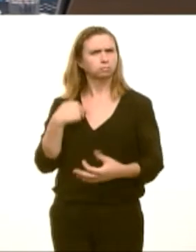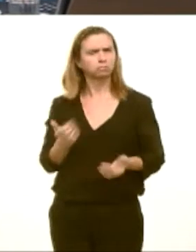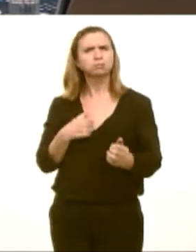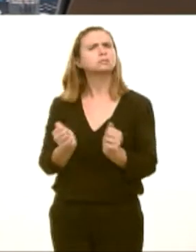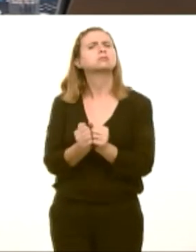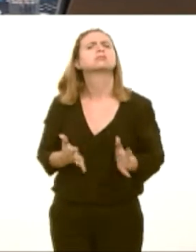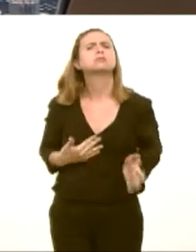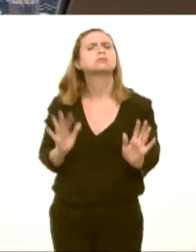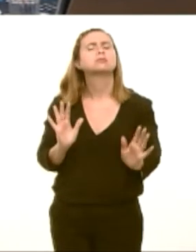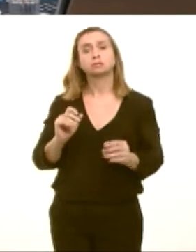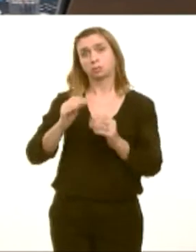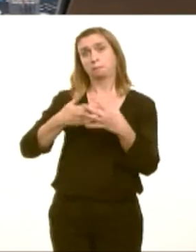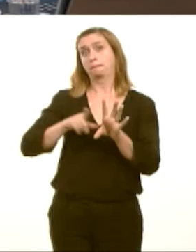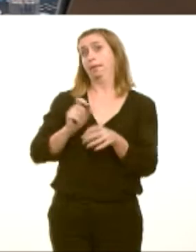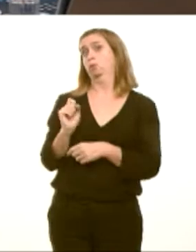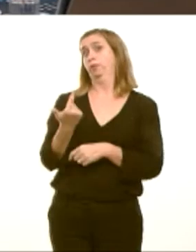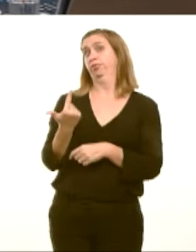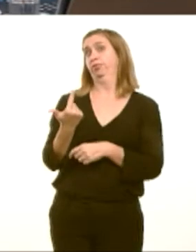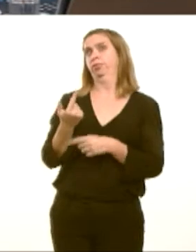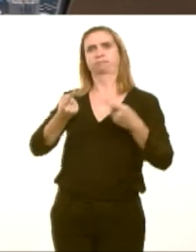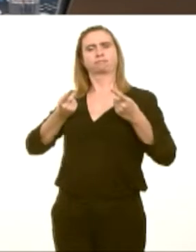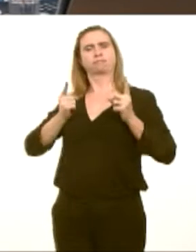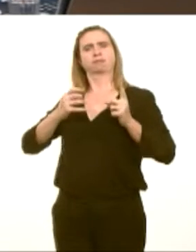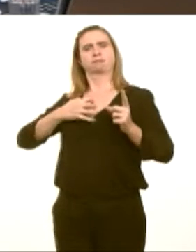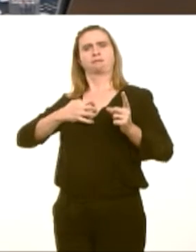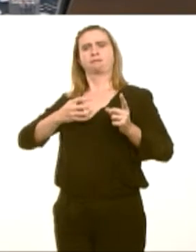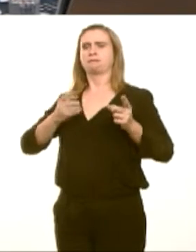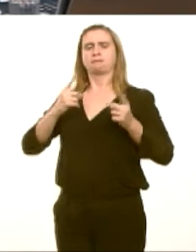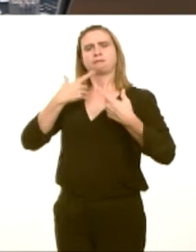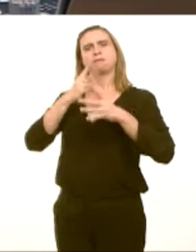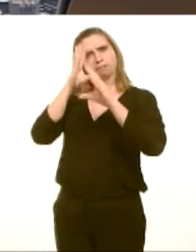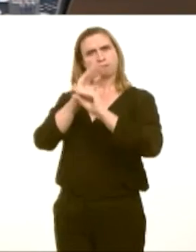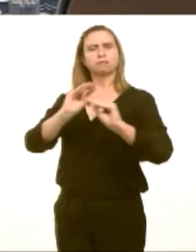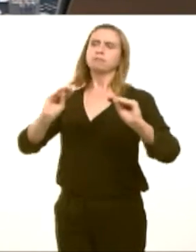Ar 12 Mai, fe wnaeth y Gweinidog ddweud bod Prifysgol Cymru Y Drindod Dewi Sant wedi bod